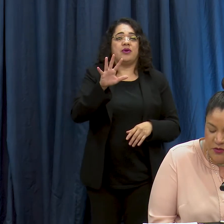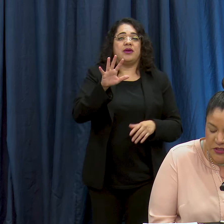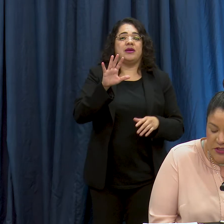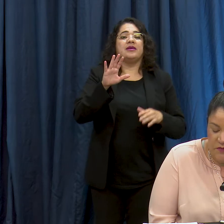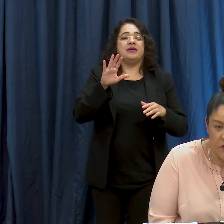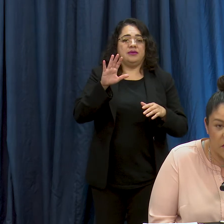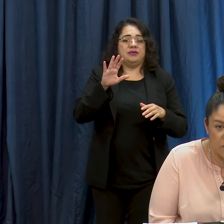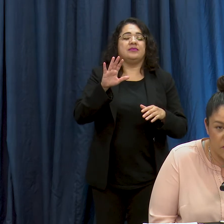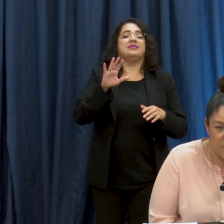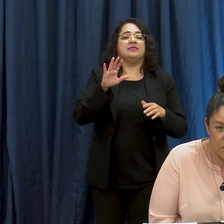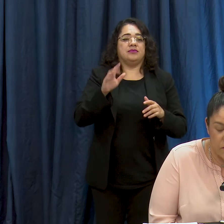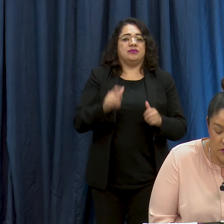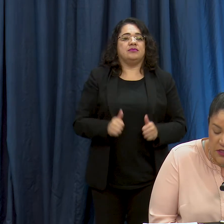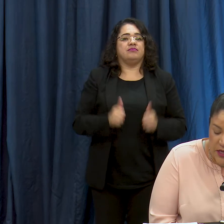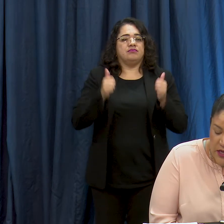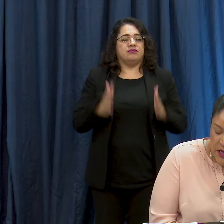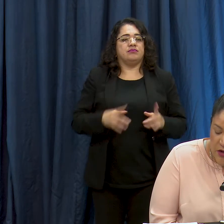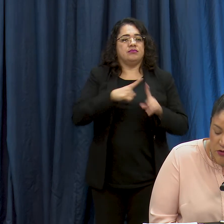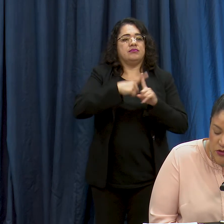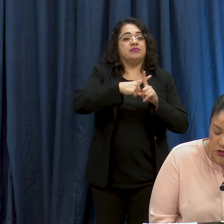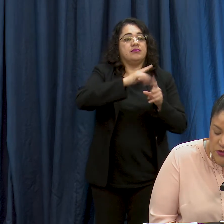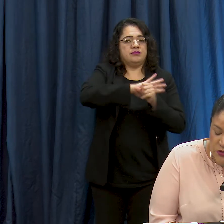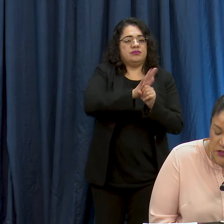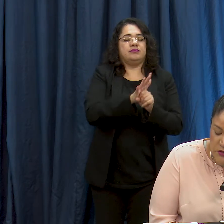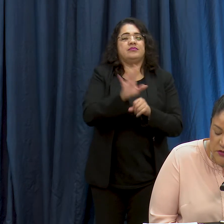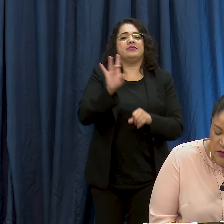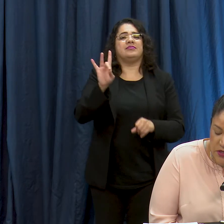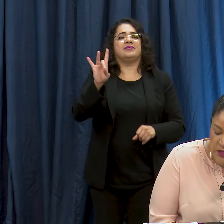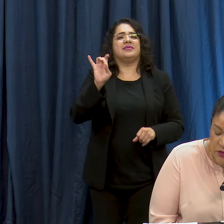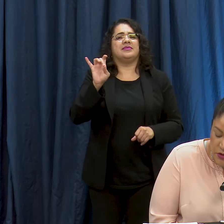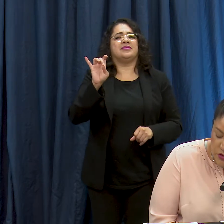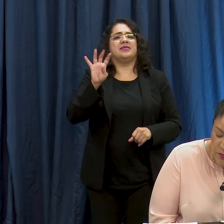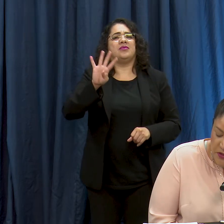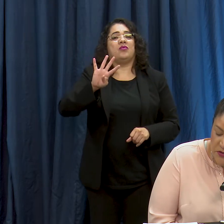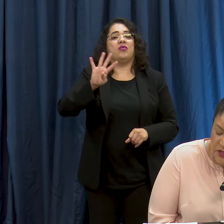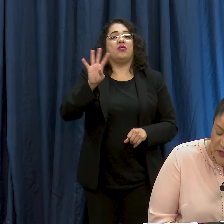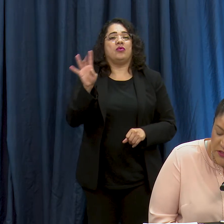positivo del Corona be Rose Oh Cho cientos Cuarenta Y Ocho purse Dez's